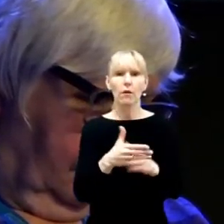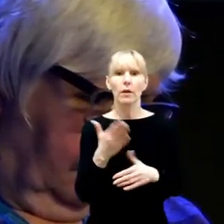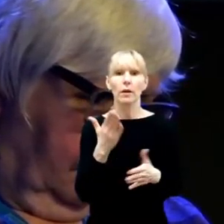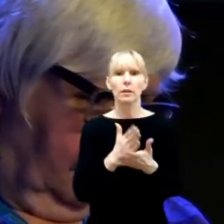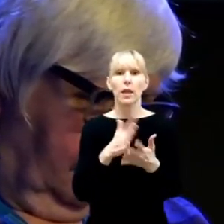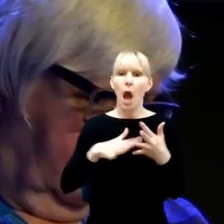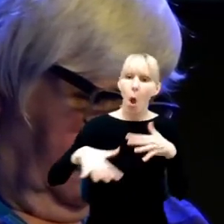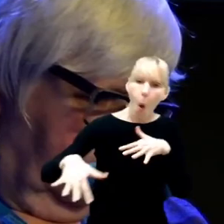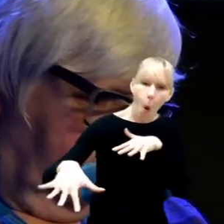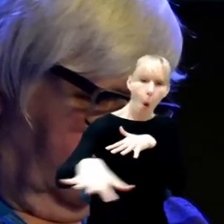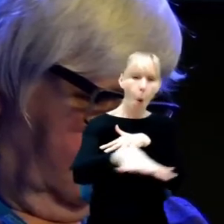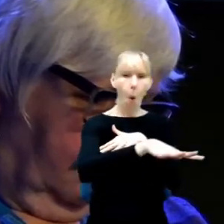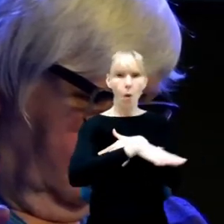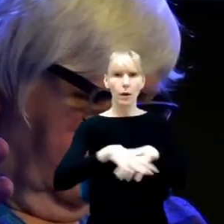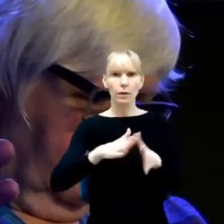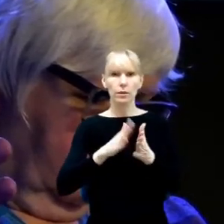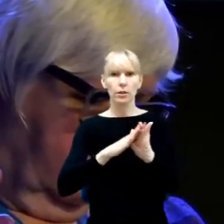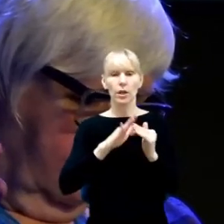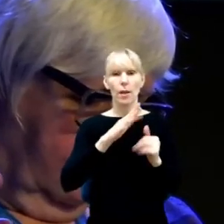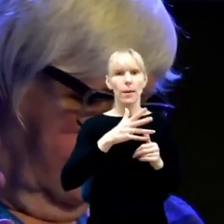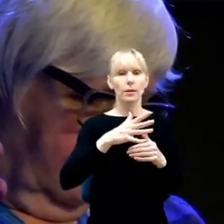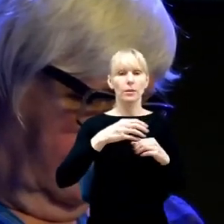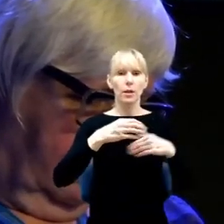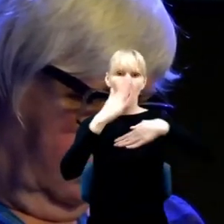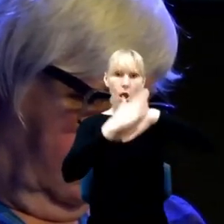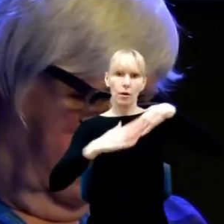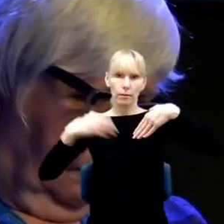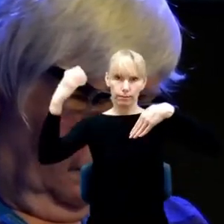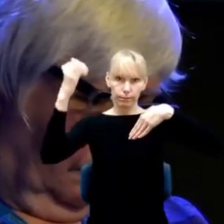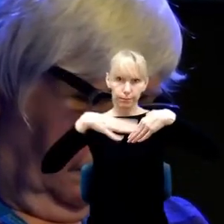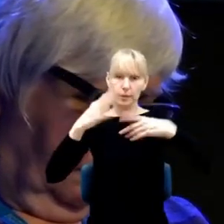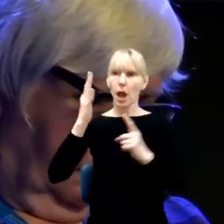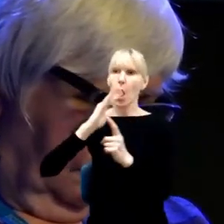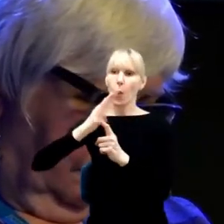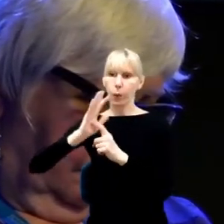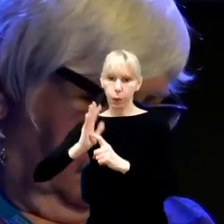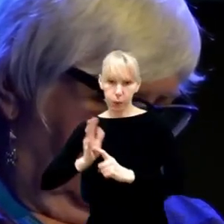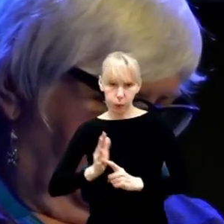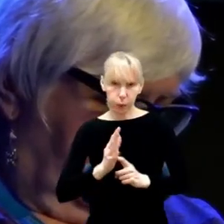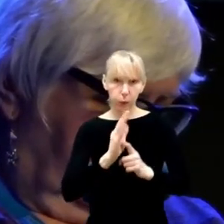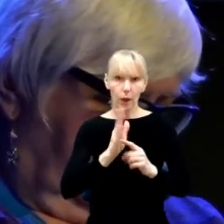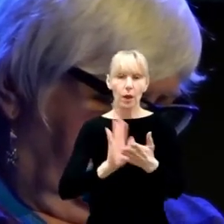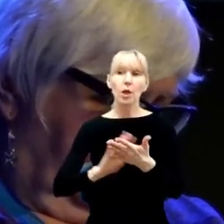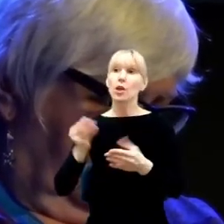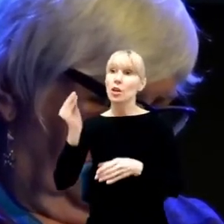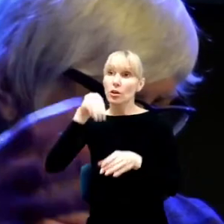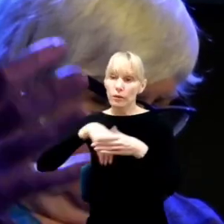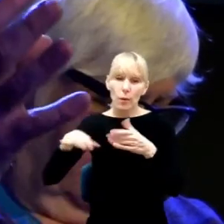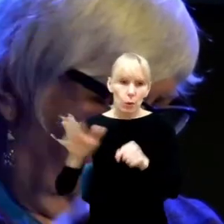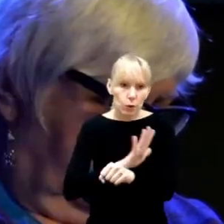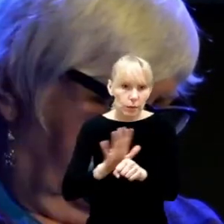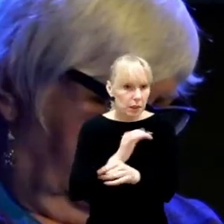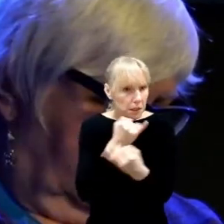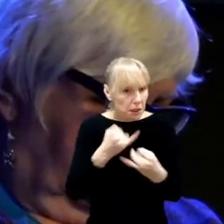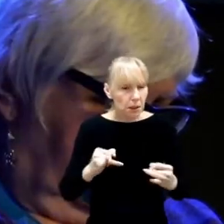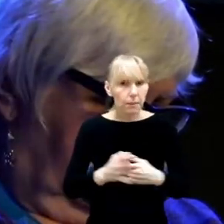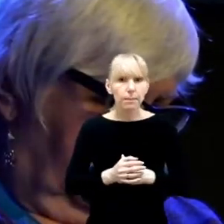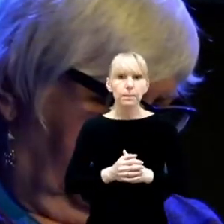gdzie będzie fotowoltaika i wiatrowe, uzupełniane innymi elementami. A więc poza dużymi obszarami miejskimi.